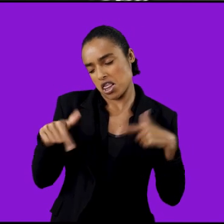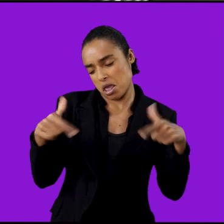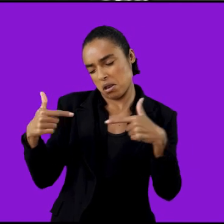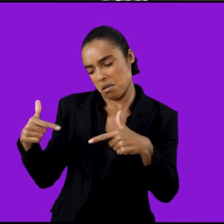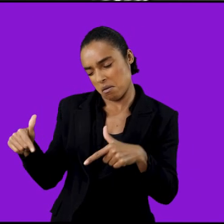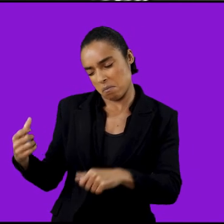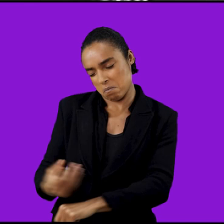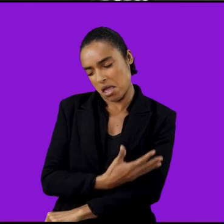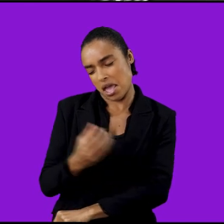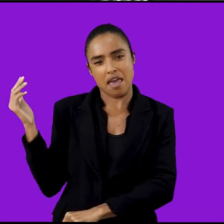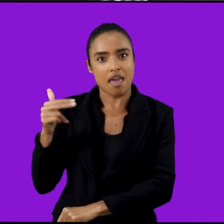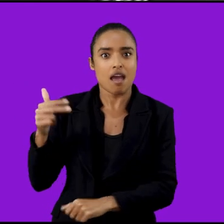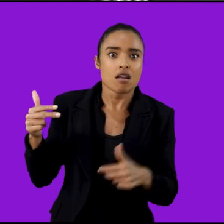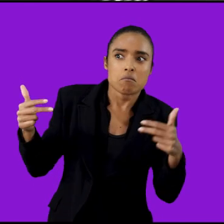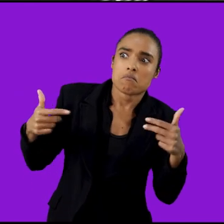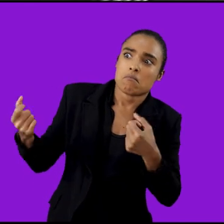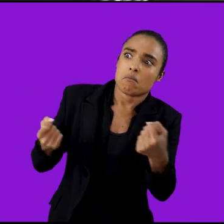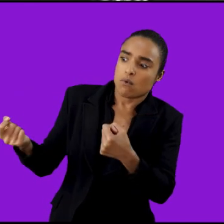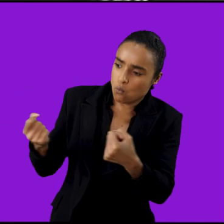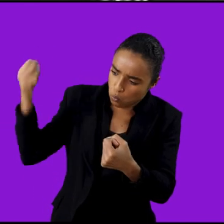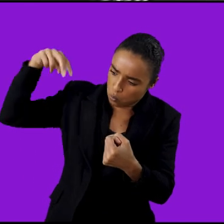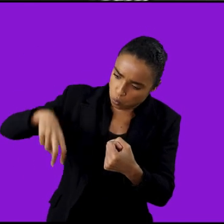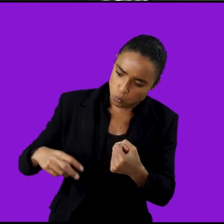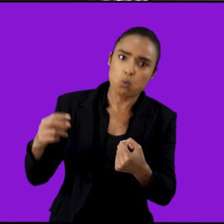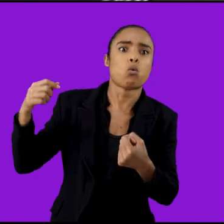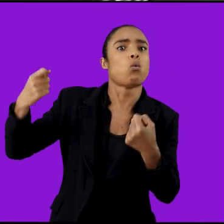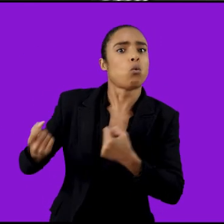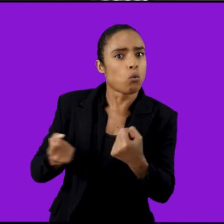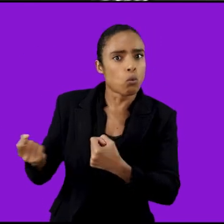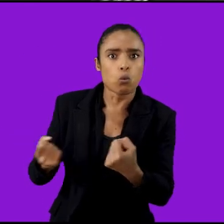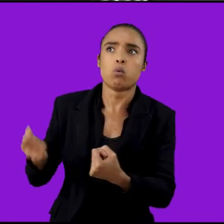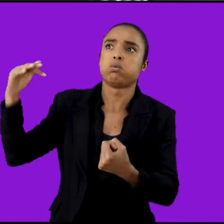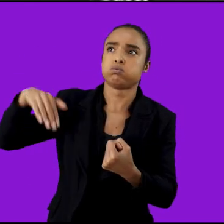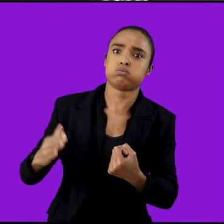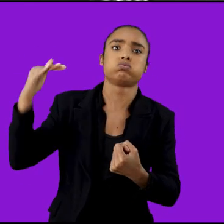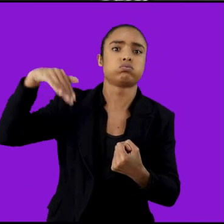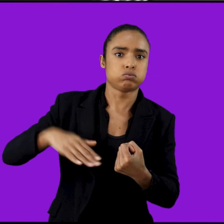3 horas da manhã, vai ser como emoção”. Ai, caramba.